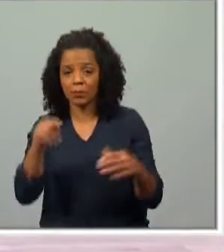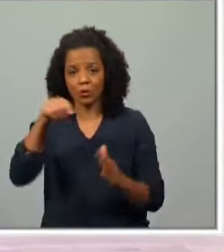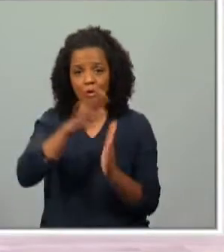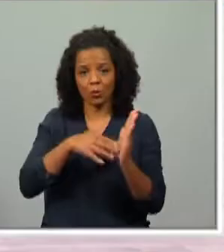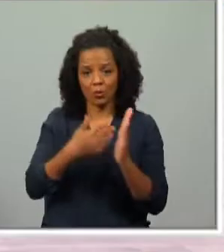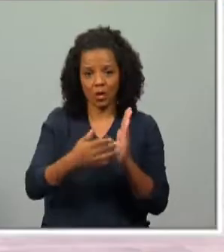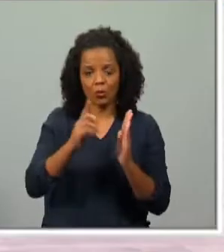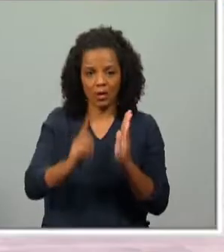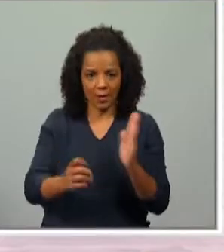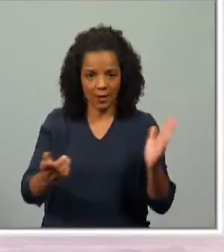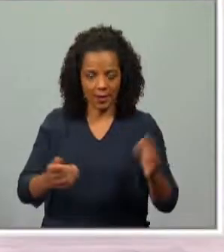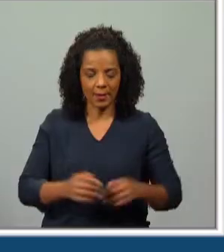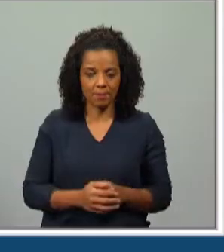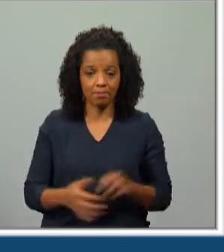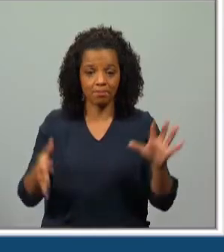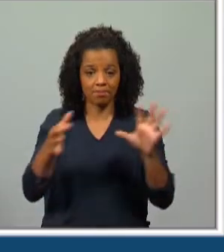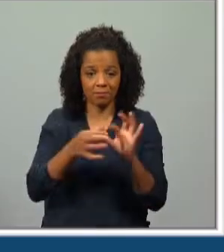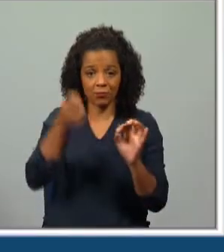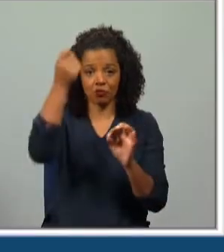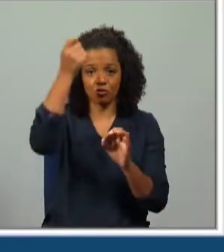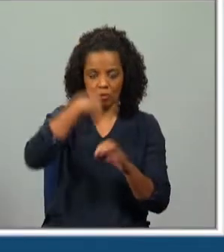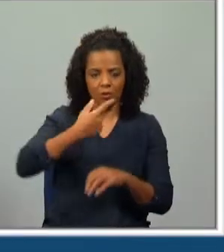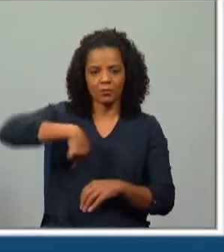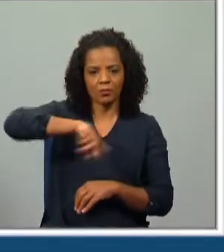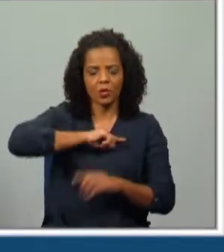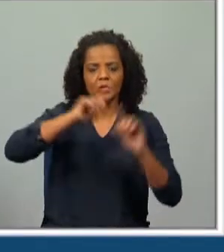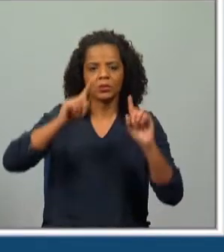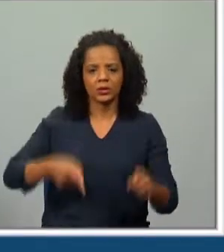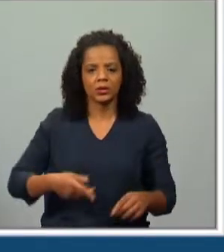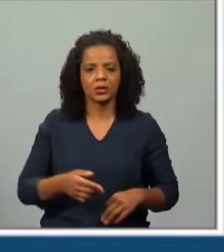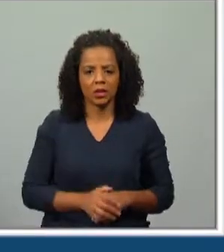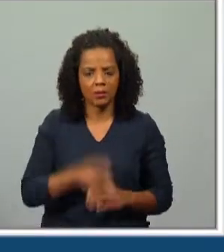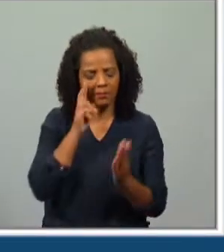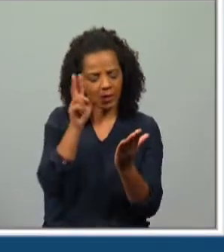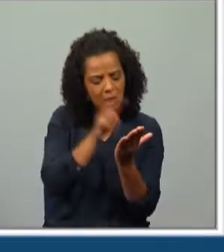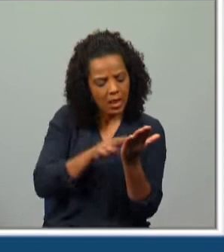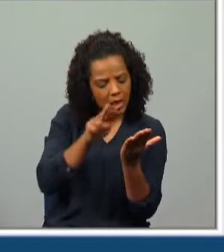baseado nessa história vamos começar no entanto por ler e analisar um ser que 基於這個故事讓我們從然而，為了閱讀和分析一個存在